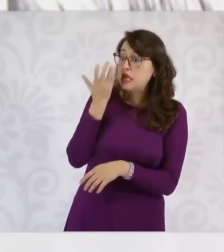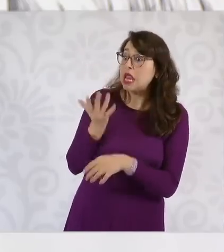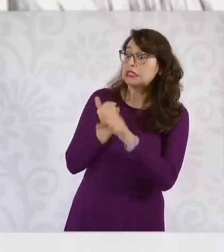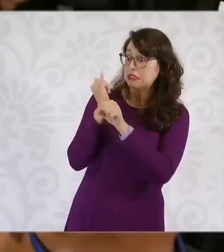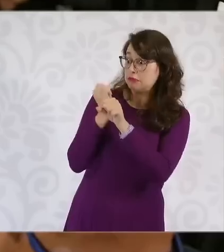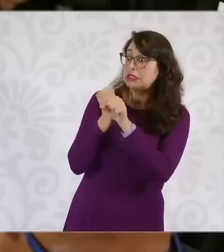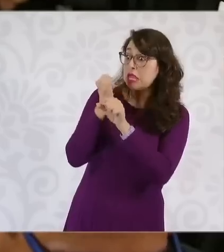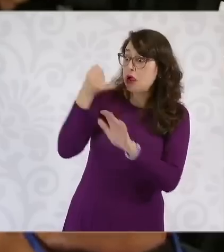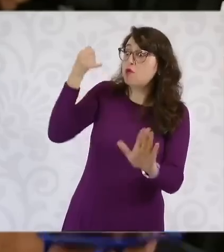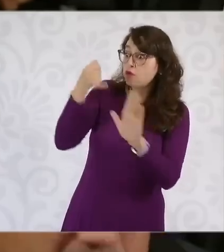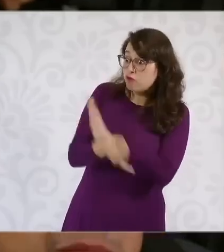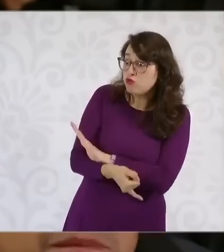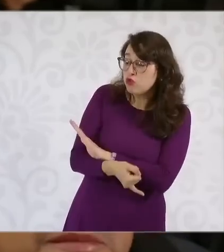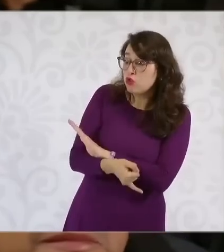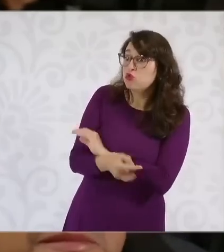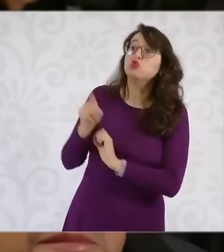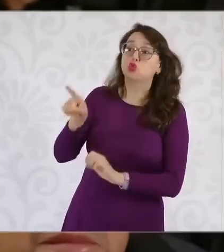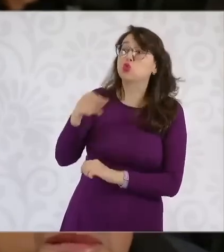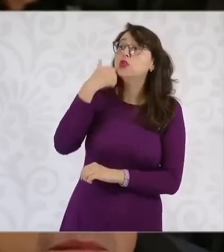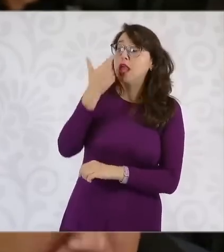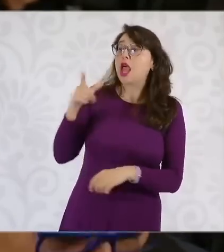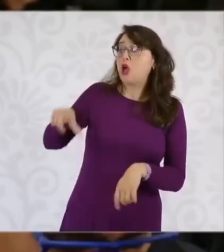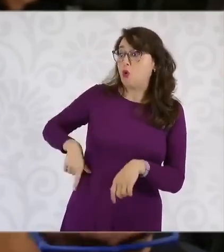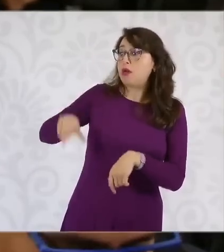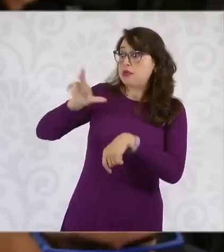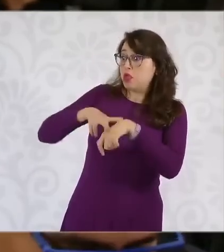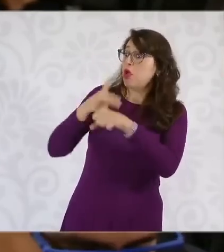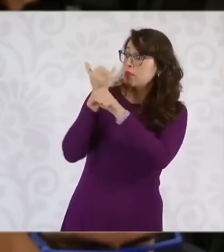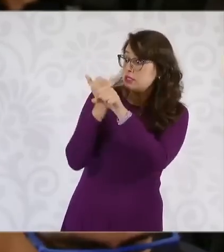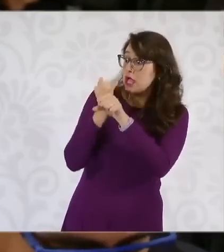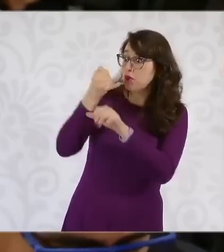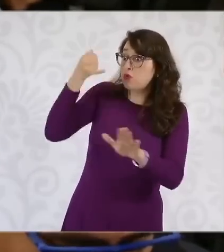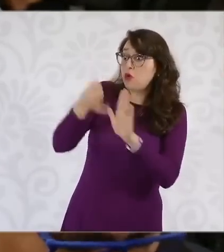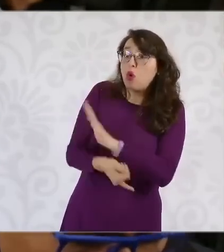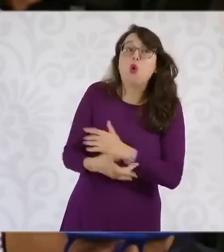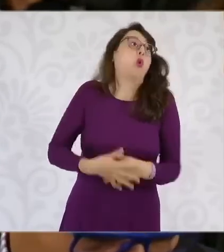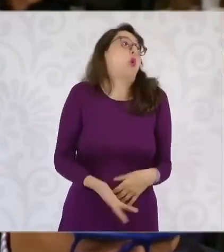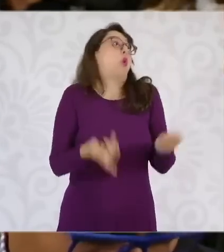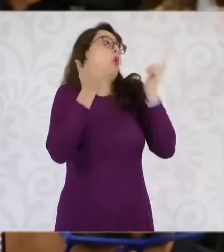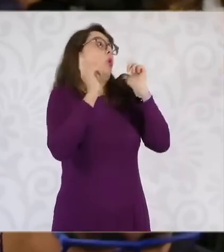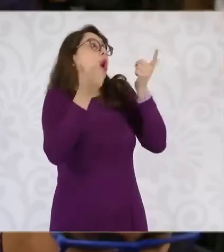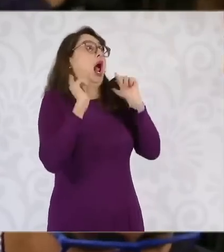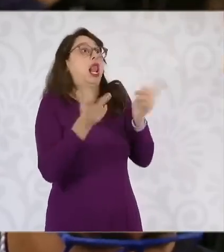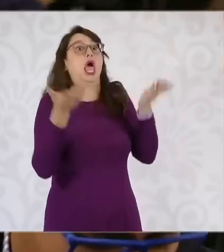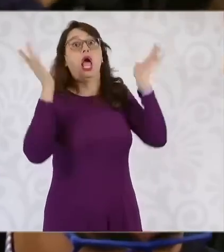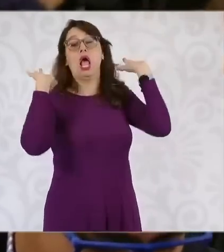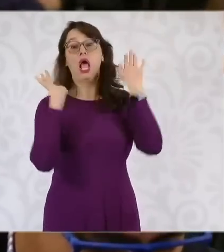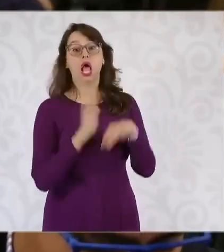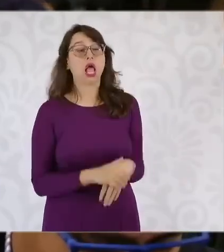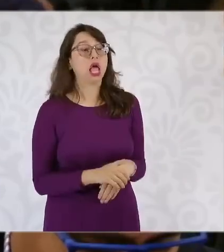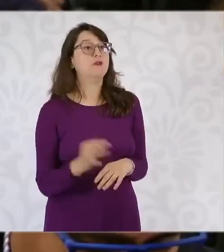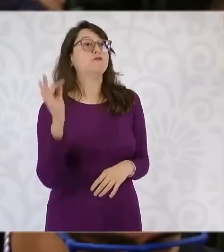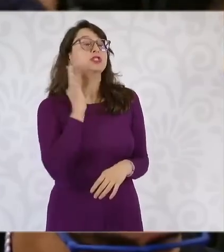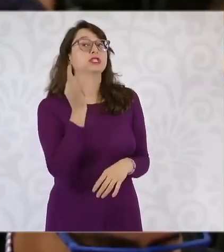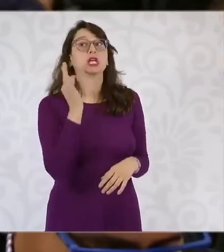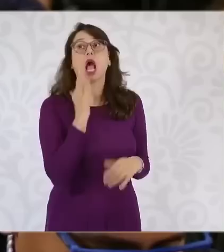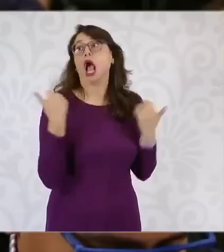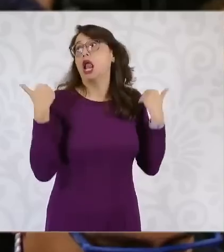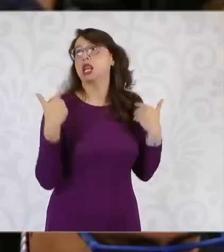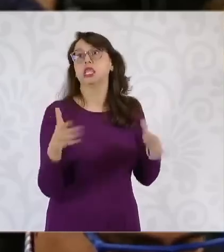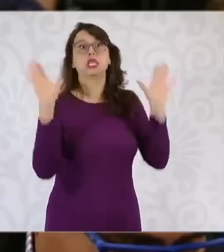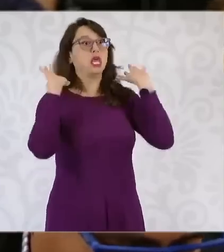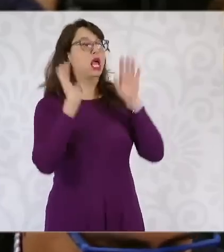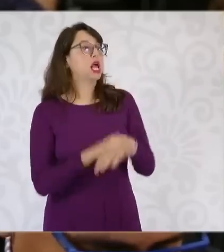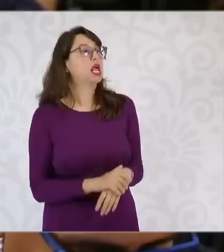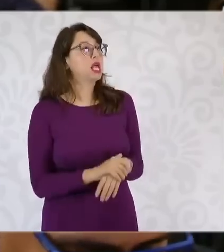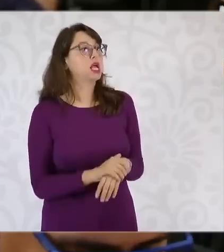cómo te parecería bien que se investigara Ojalá alguna autoridad la fiscalía tuvieran esa rapidez